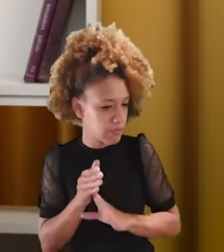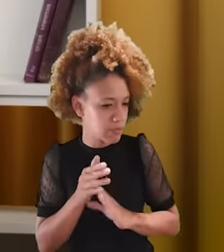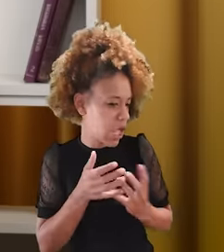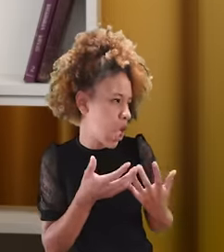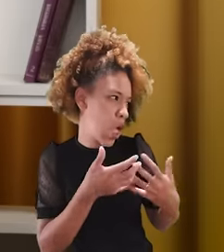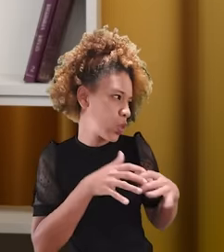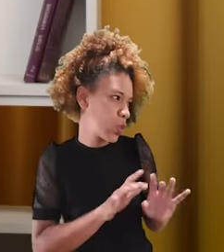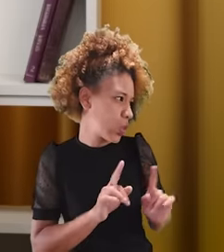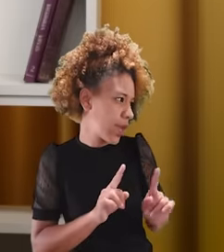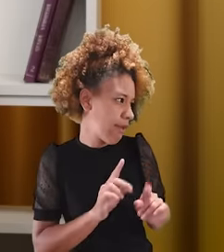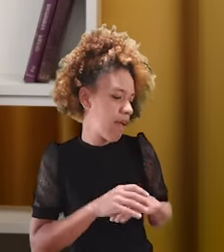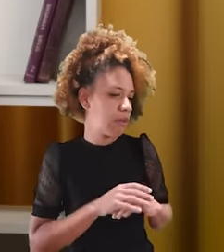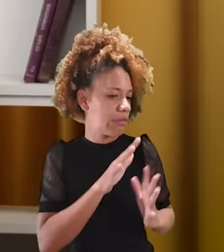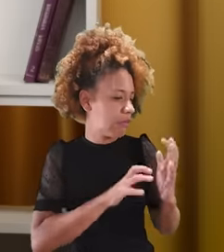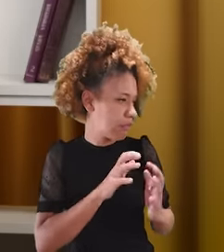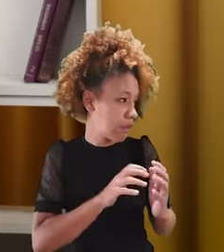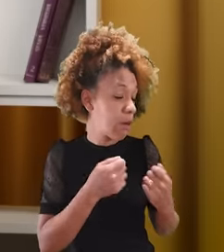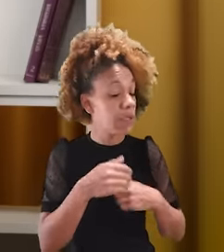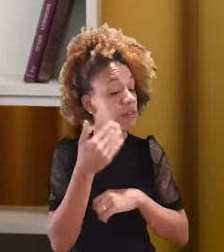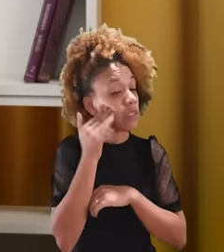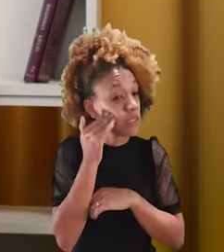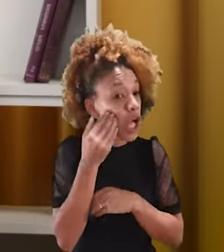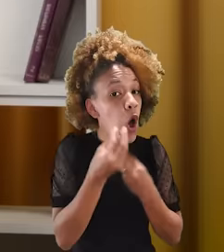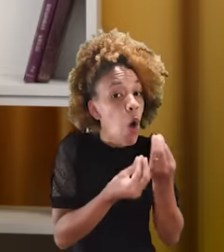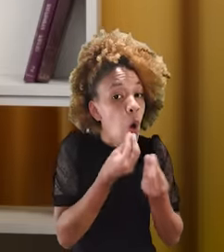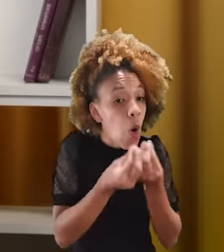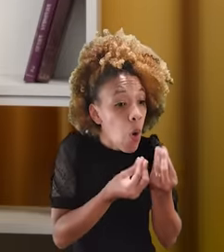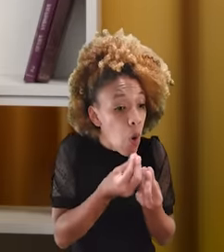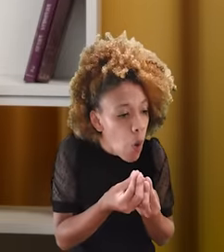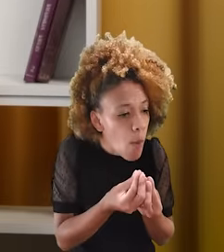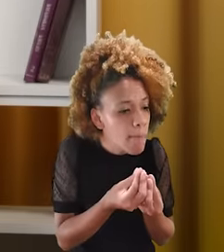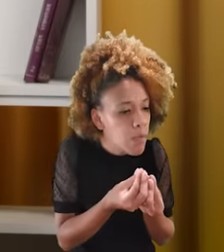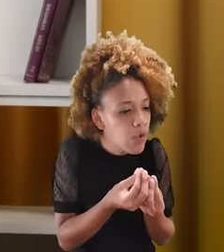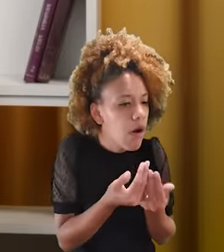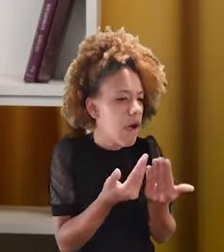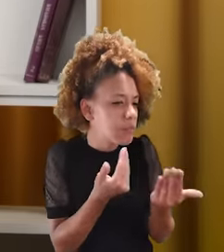mais saber da treta eu preciso tentar entender como eu como eu vou convergir pessoas e tal só